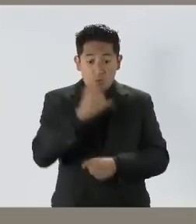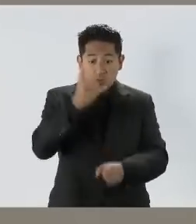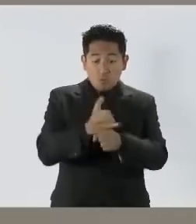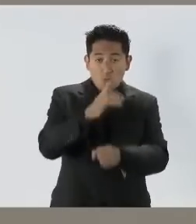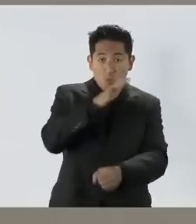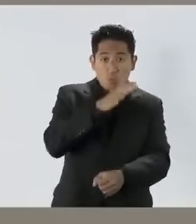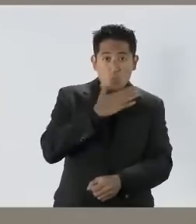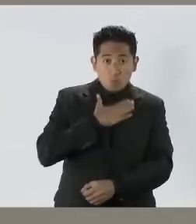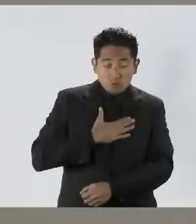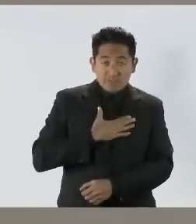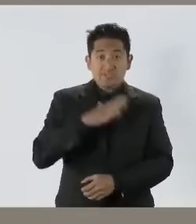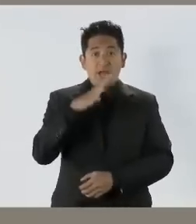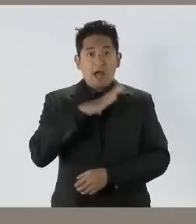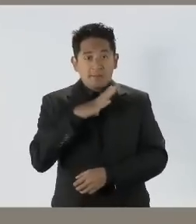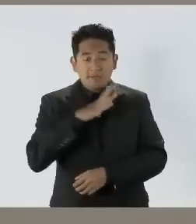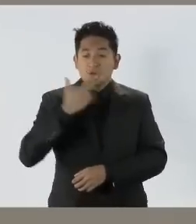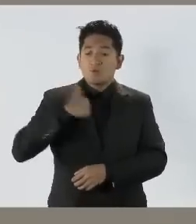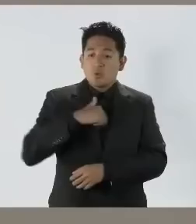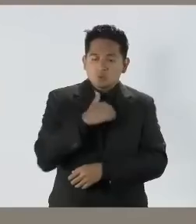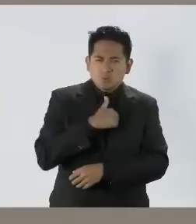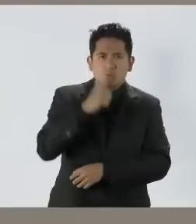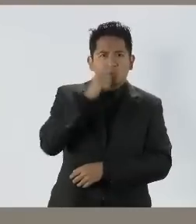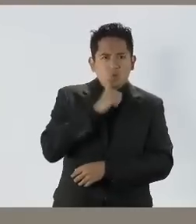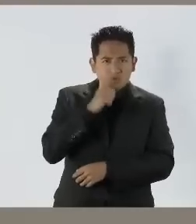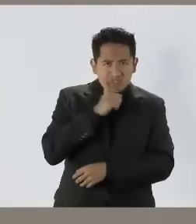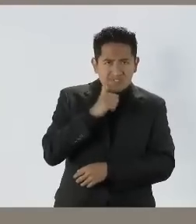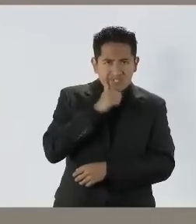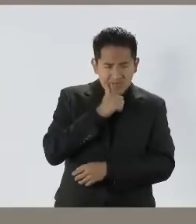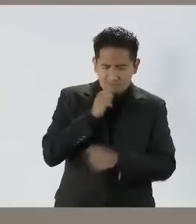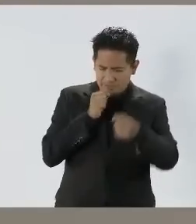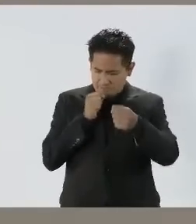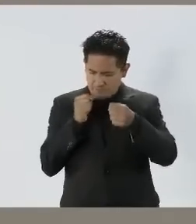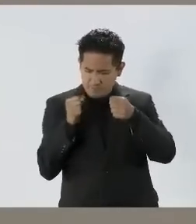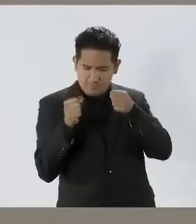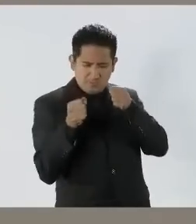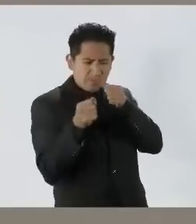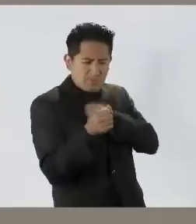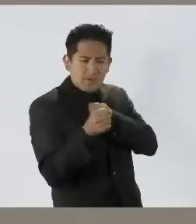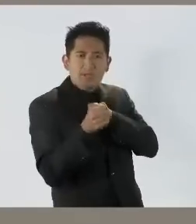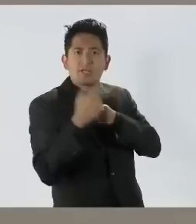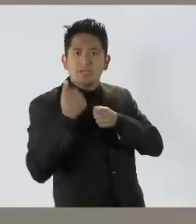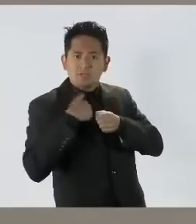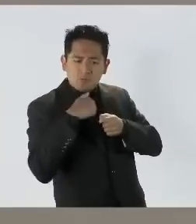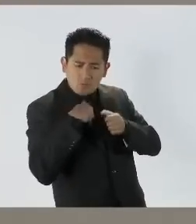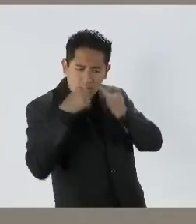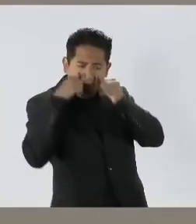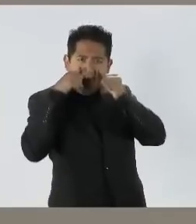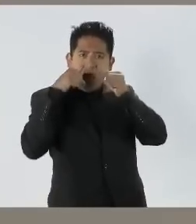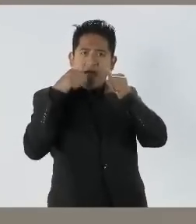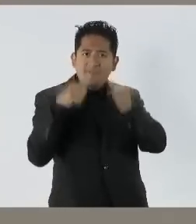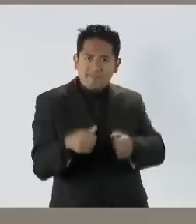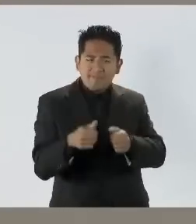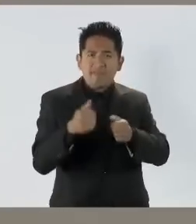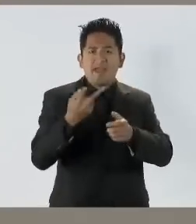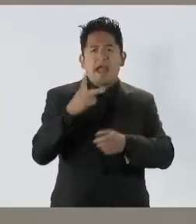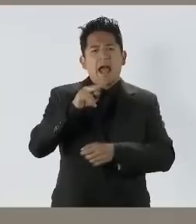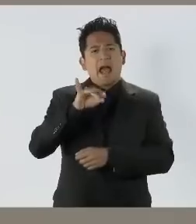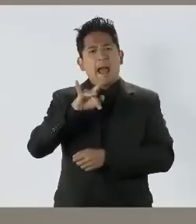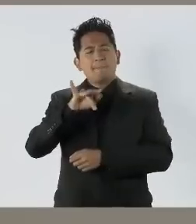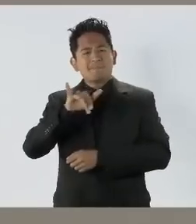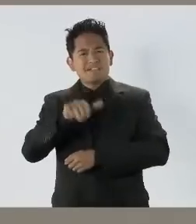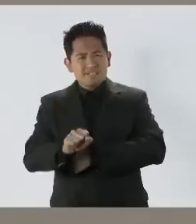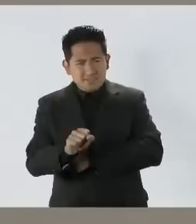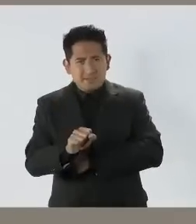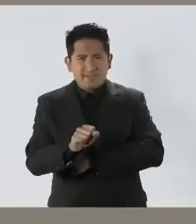lado de las víctimas y así acaba de actuar la fiscal con la remoción de un servidor público